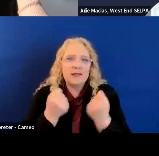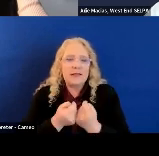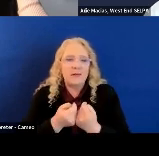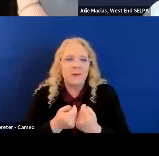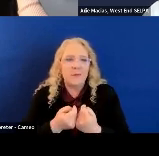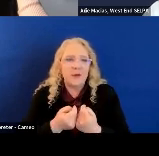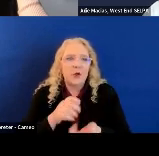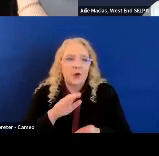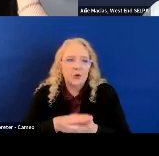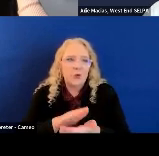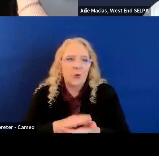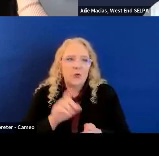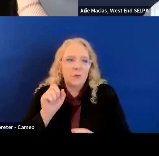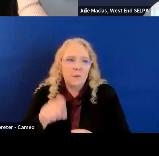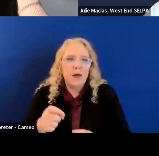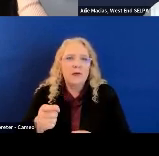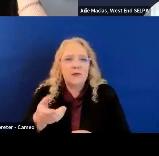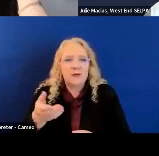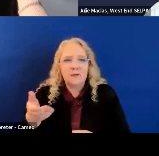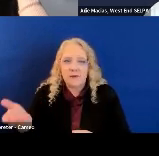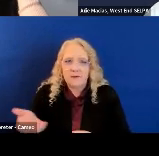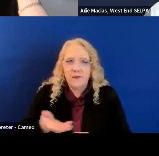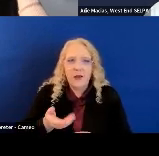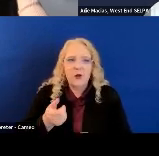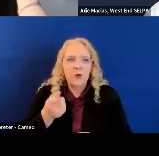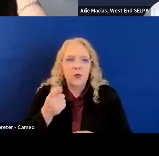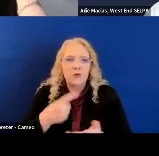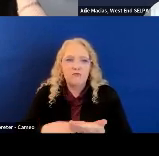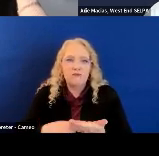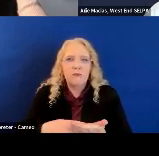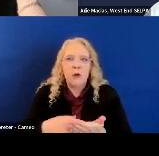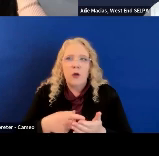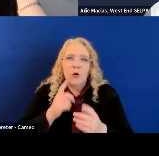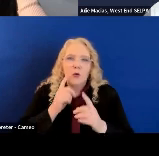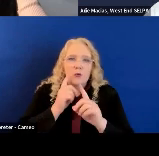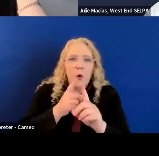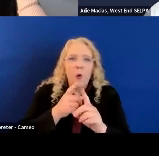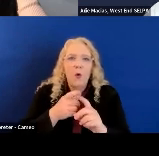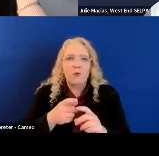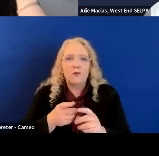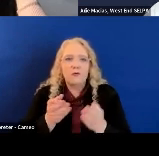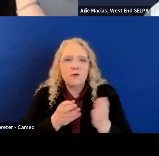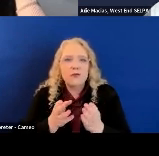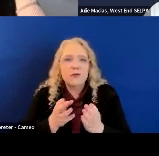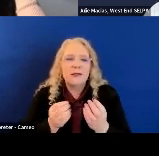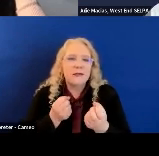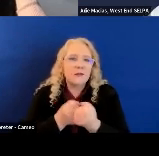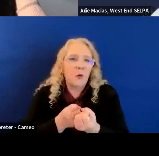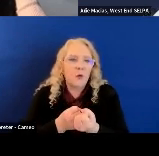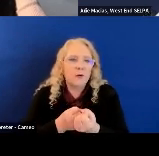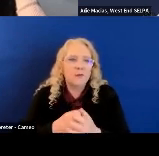a participar en reuniones donde se discuten los objetivos y apoyos de los servicios de su hijo, acceso